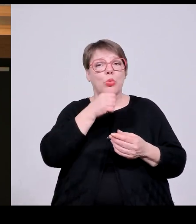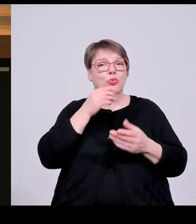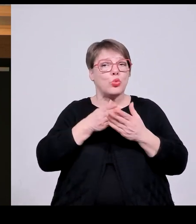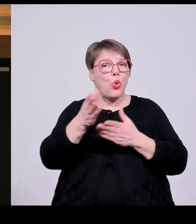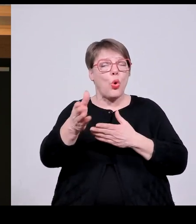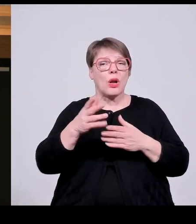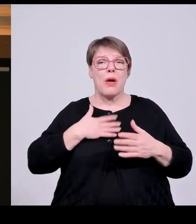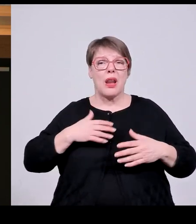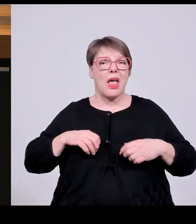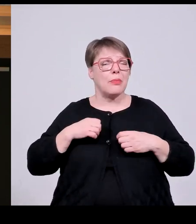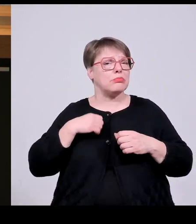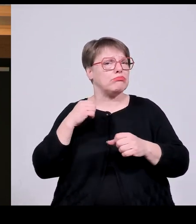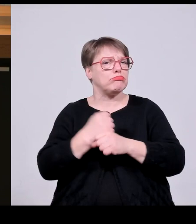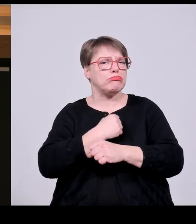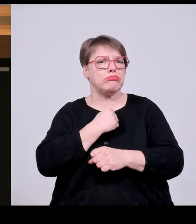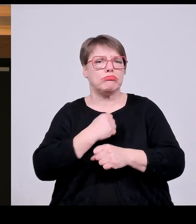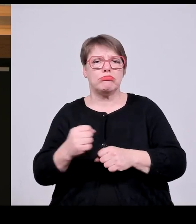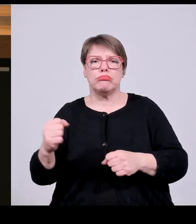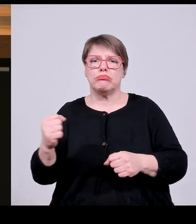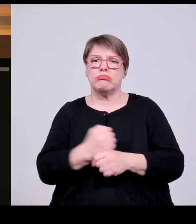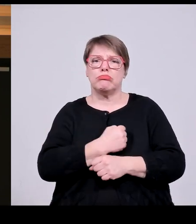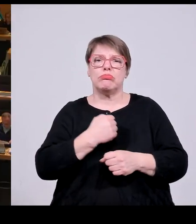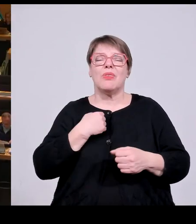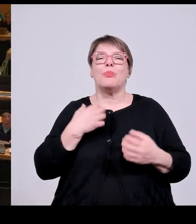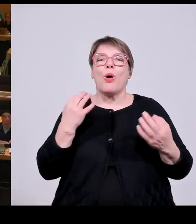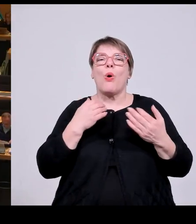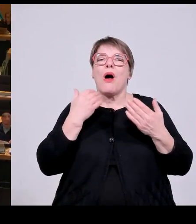Und werden noch ordentlich bezahlt. das wäre unser Traum. Danke schön.